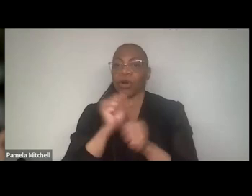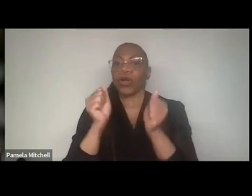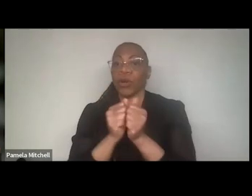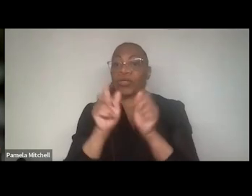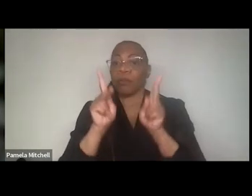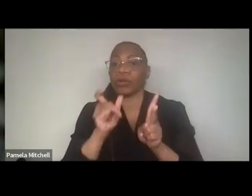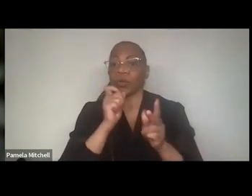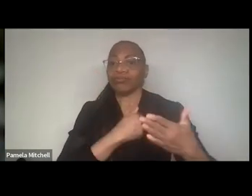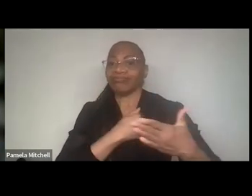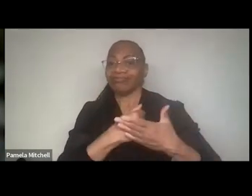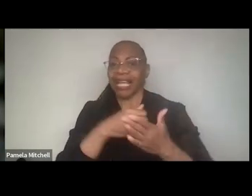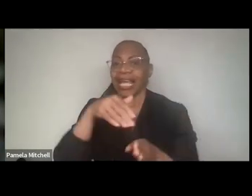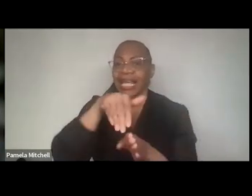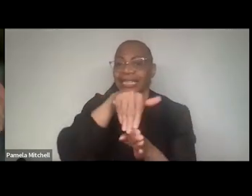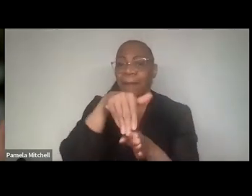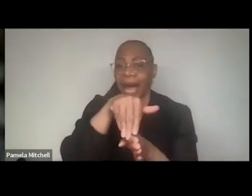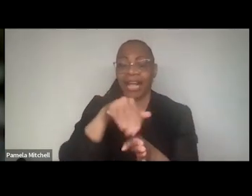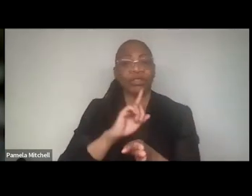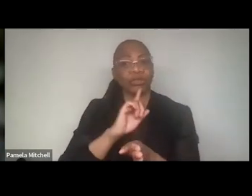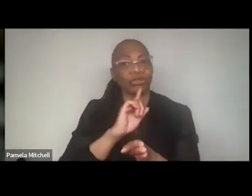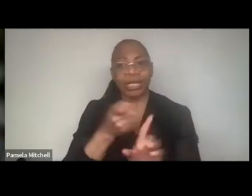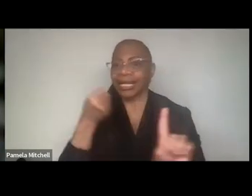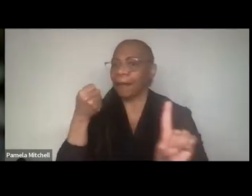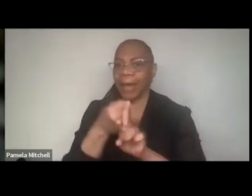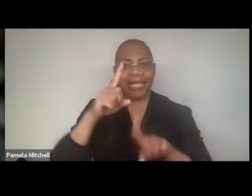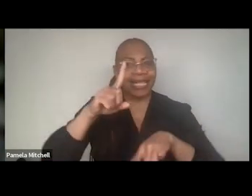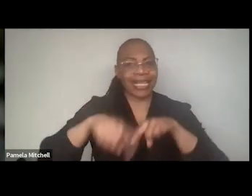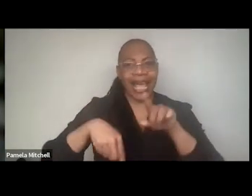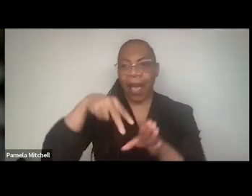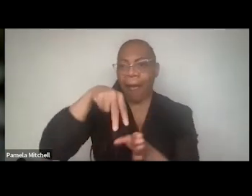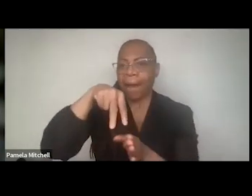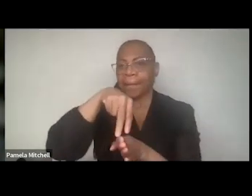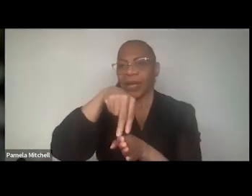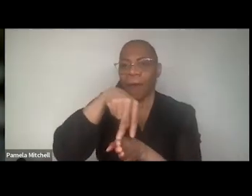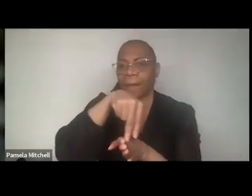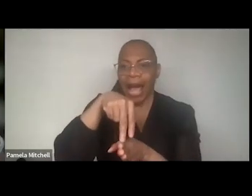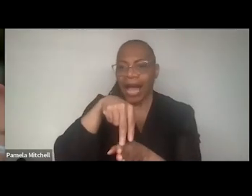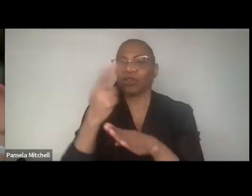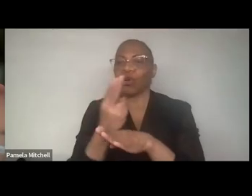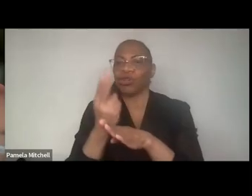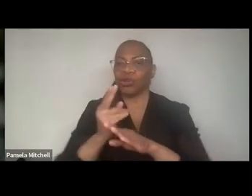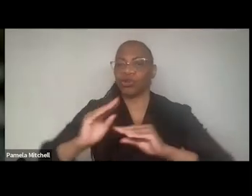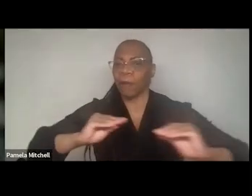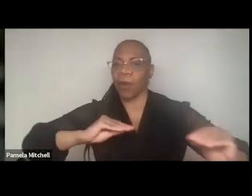su equilibrio está significativamente afectado, no puede equilibrarse, usa dispositivos de movilidad, es en sus extremidades inferiores,